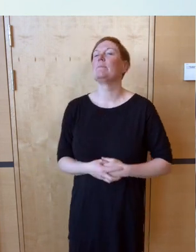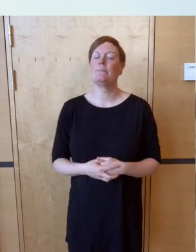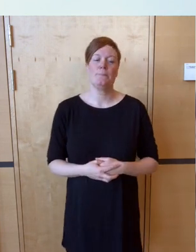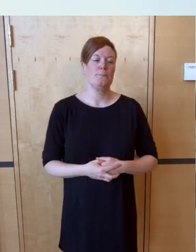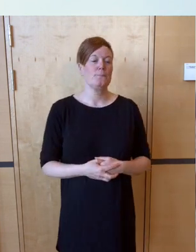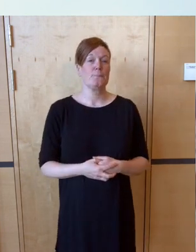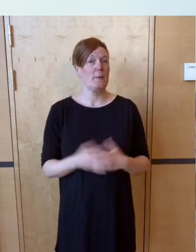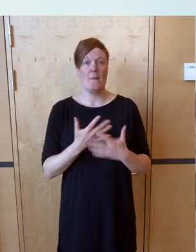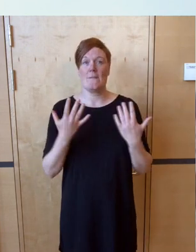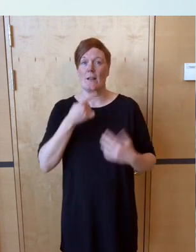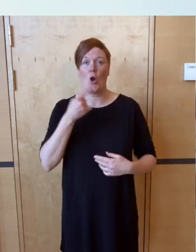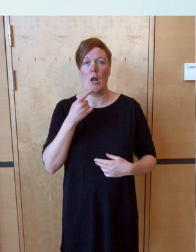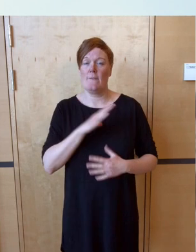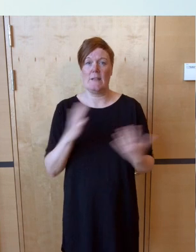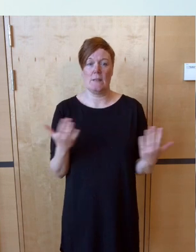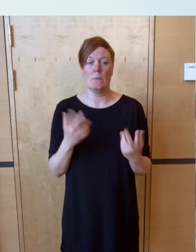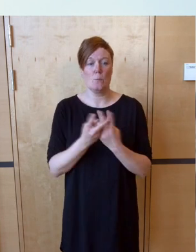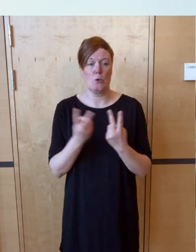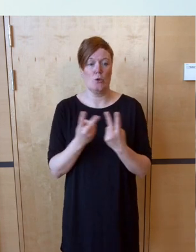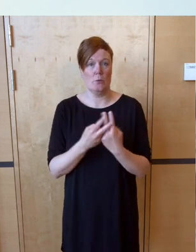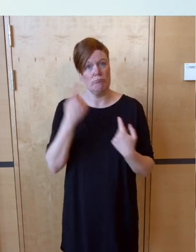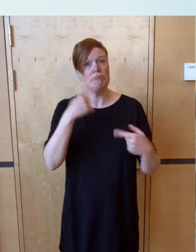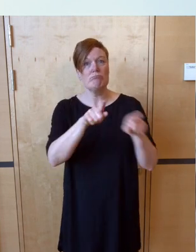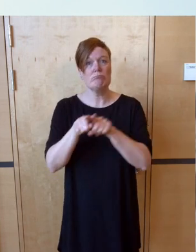Lämna punkt med ett godkännande det syns revisionsrapport